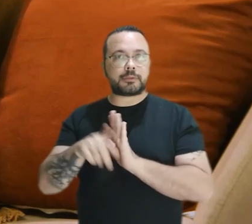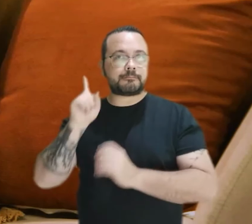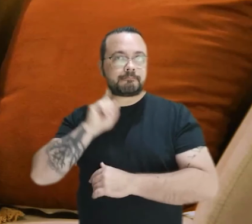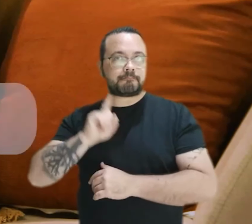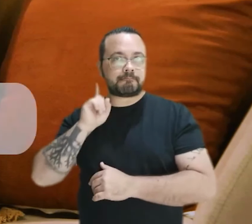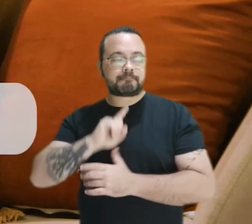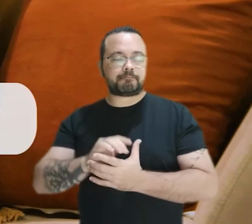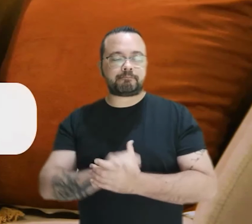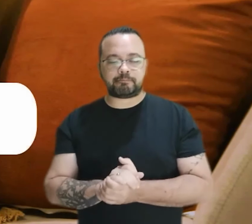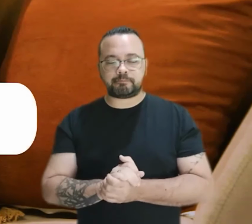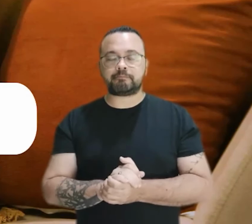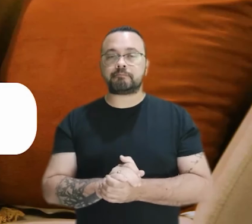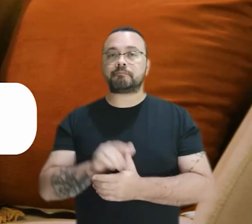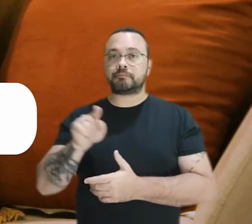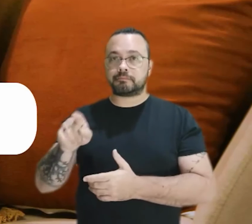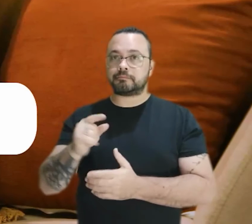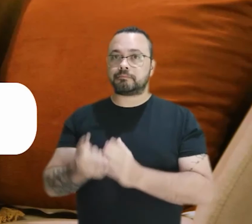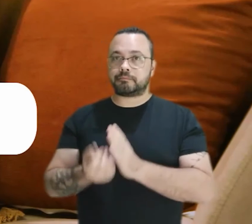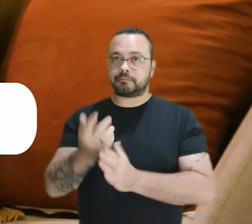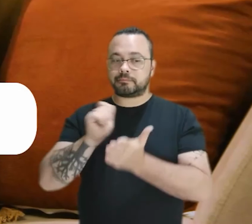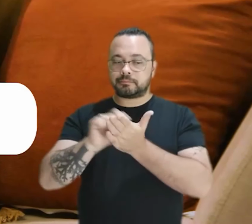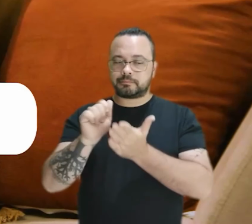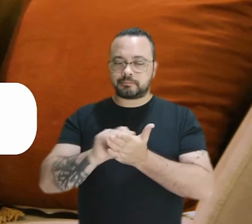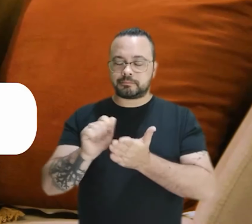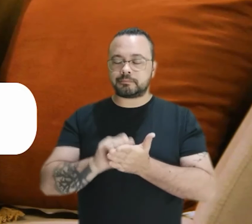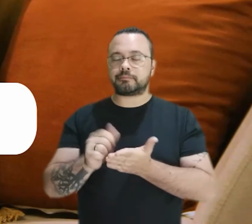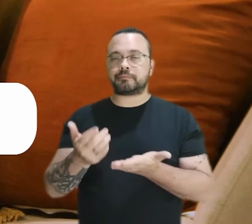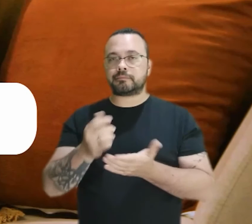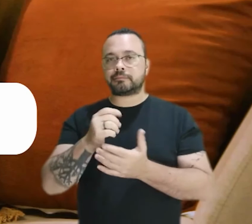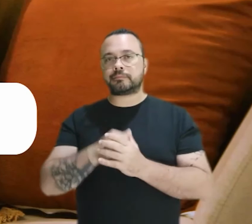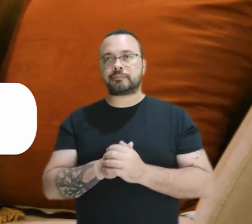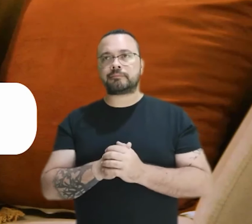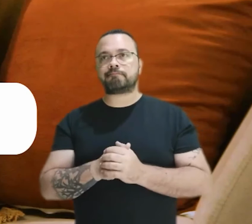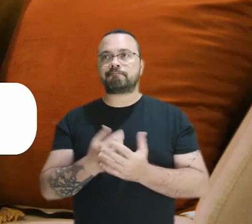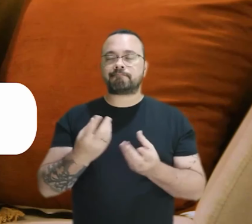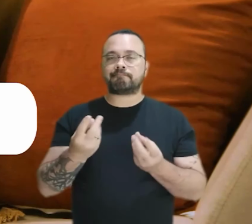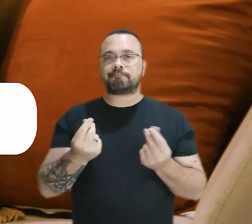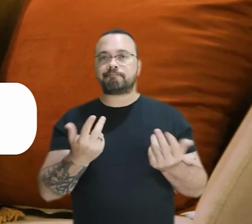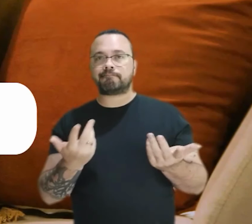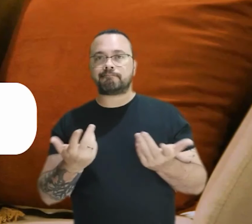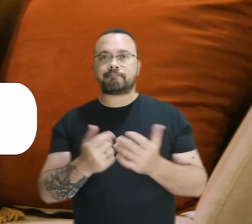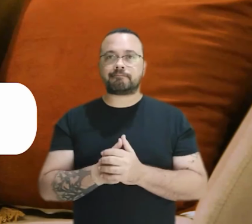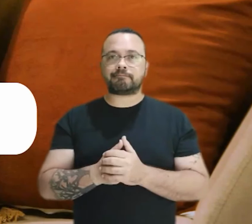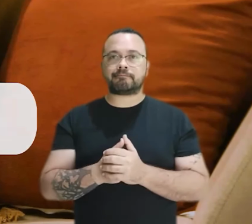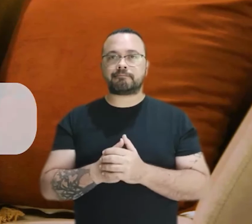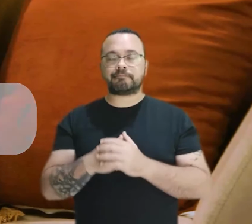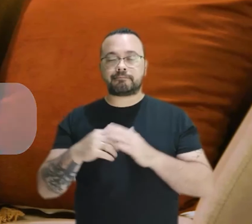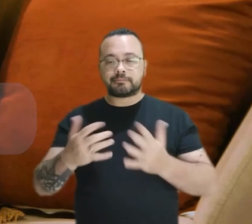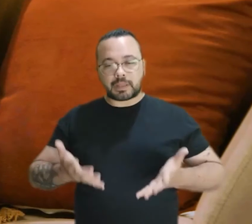e que foi uma das autoras que... enfim, que me levaram a seguir